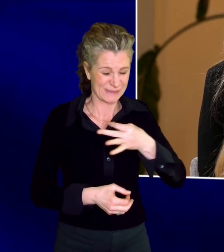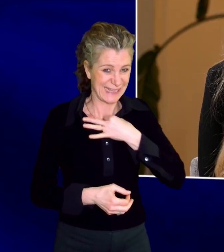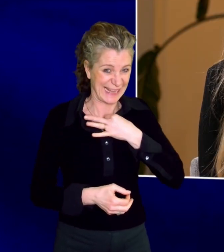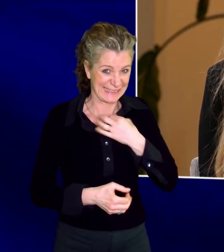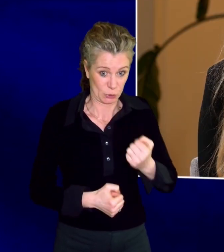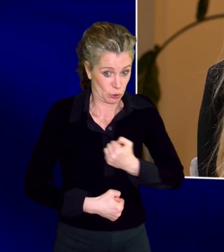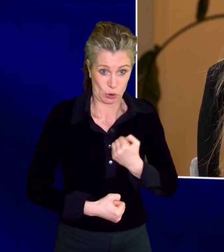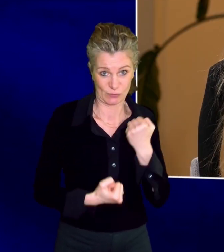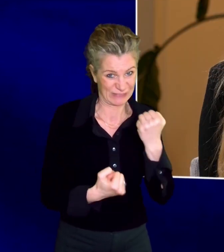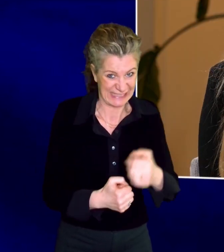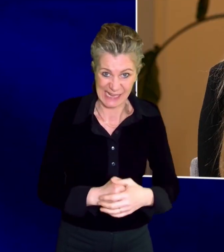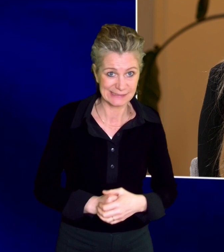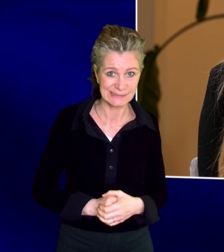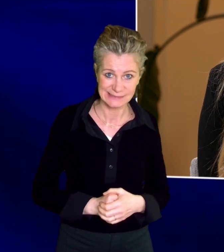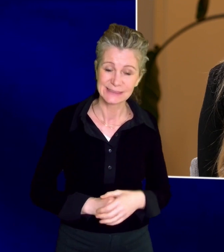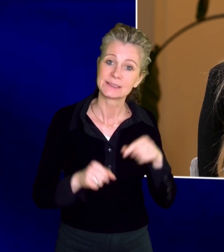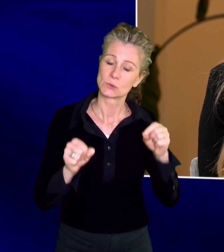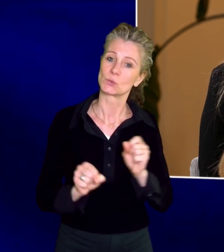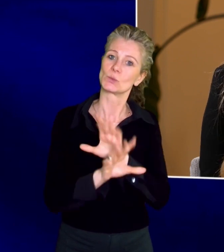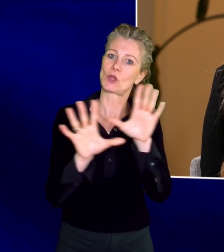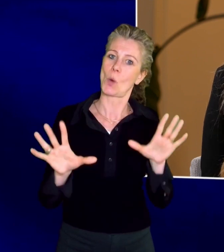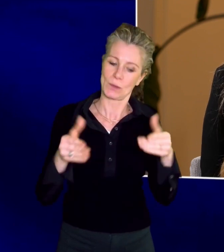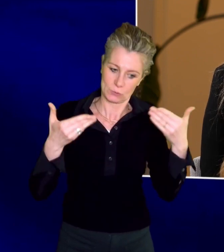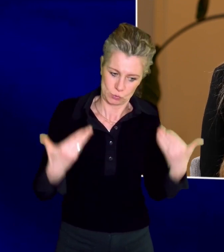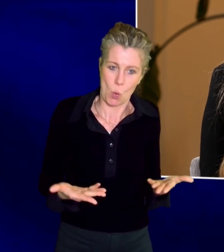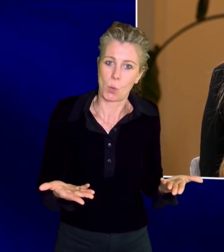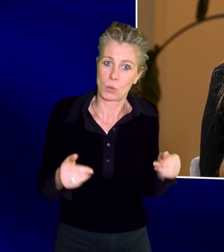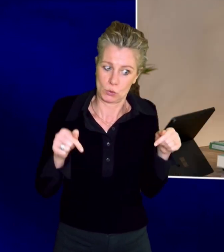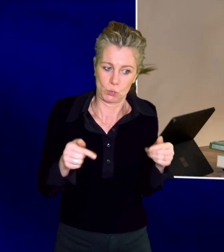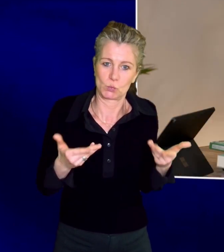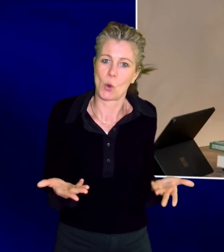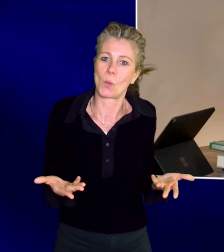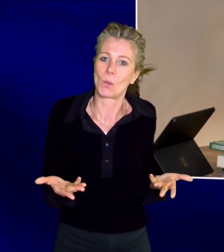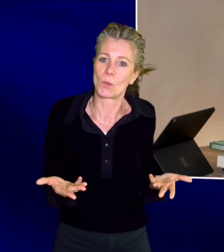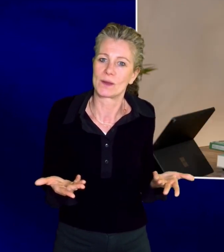Nu is het duidelijk, en dit is wat het is. -Maar het heeft ook te maken met niet alleen...